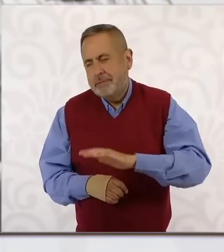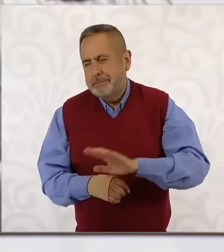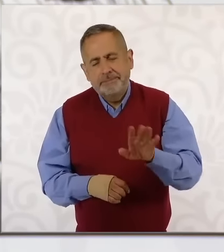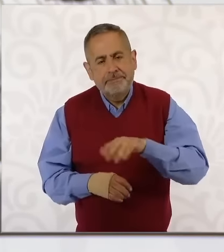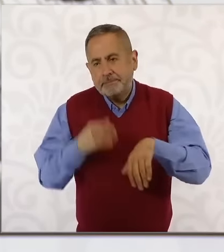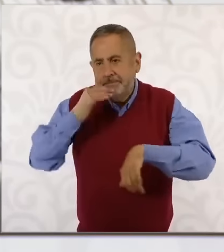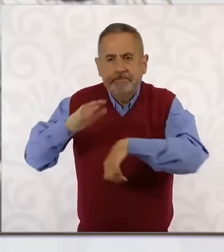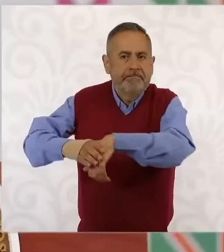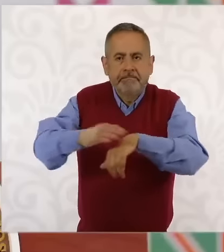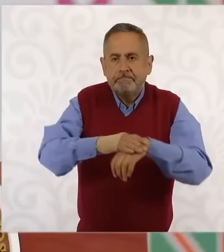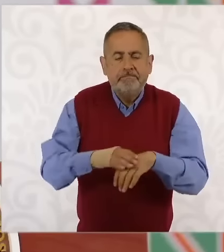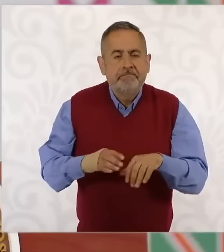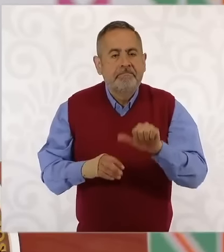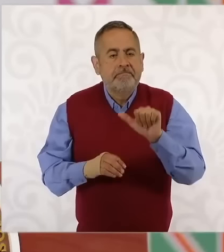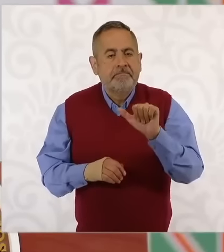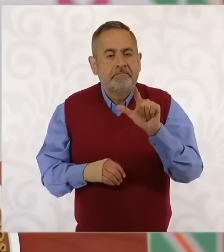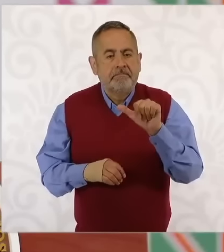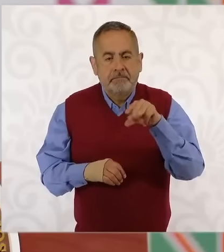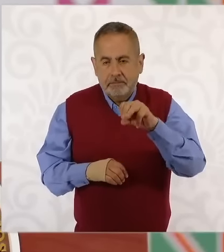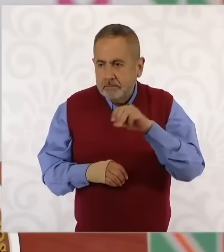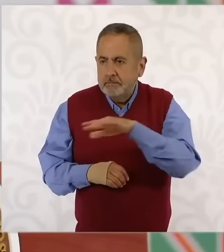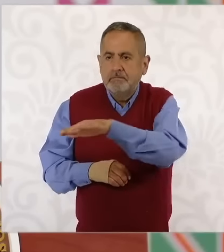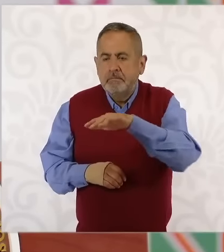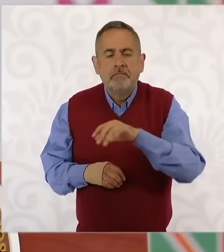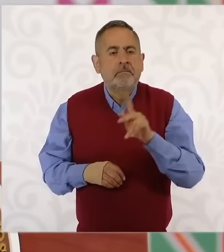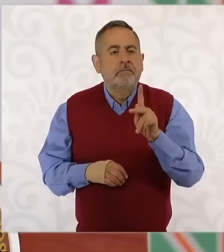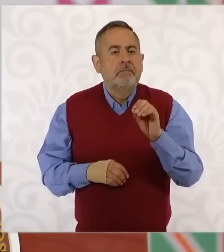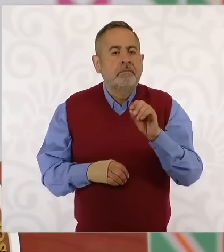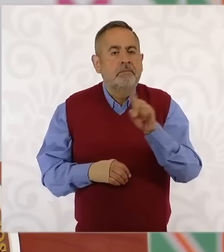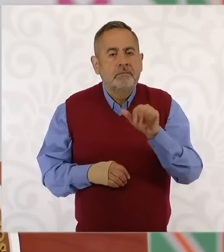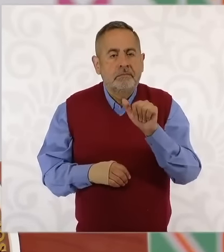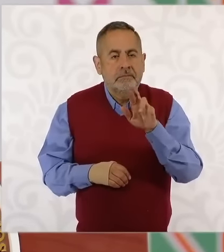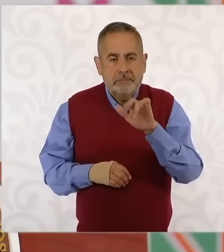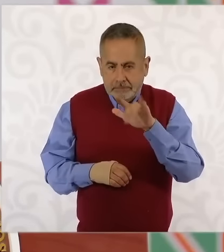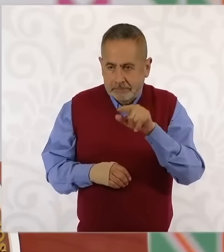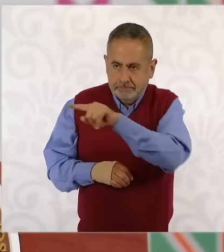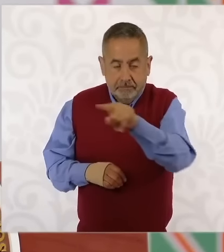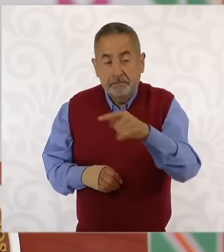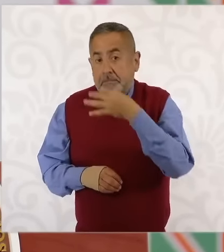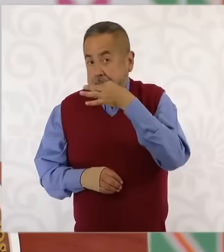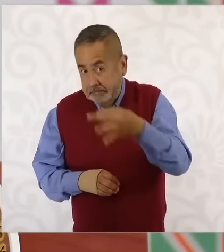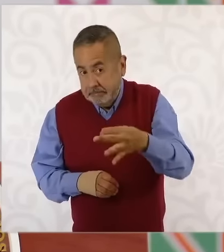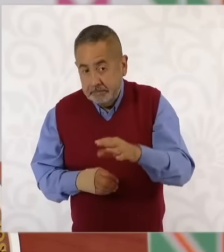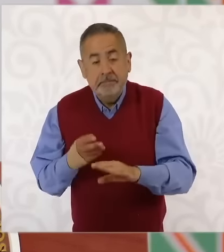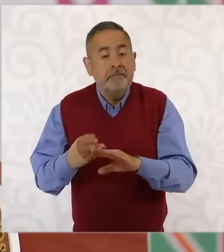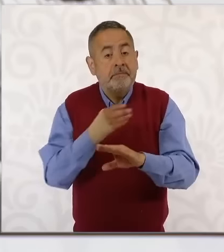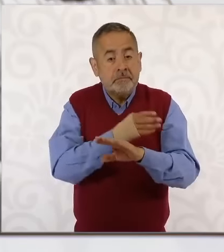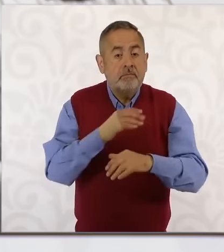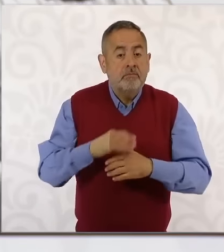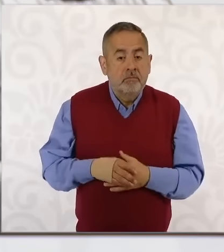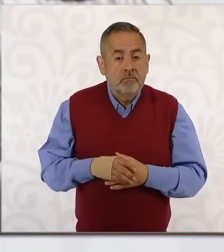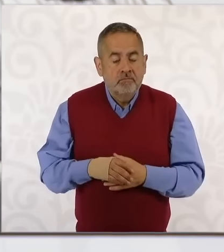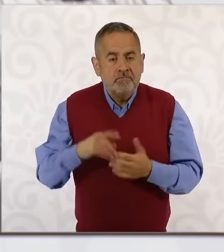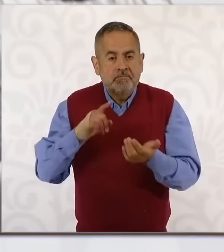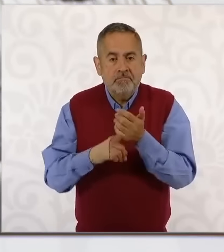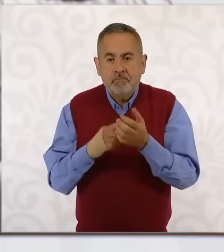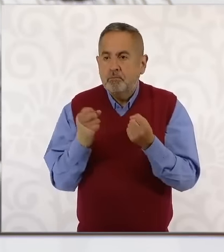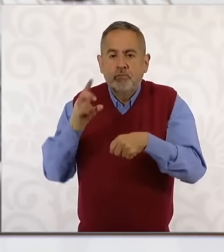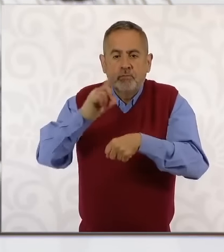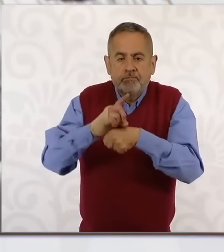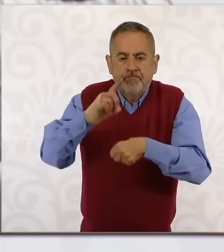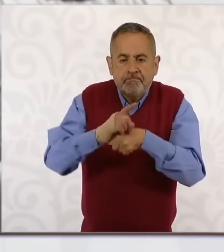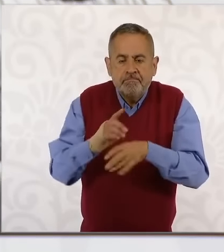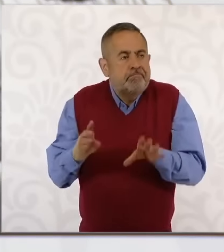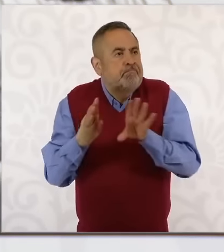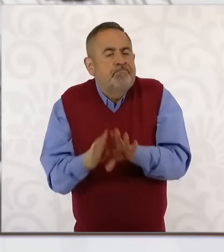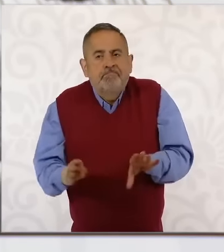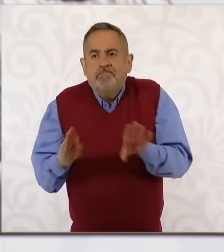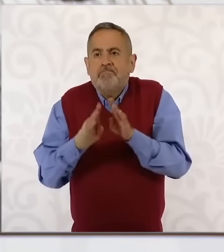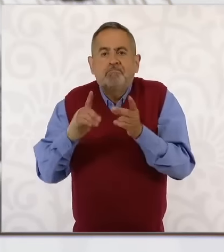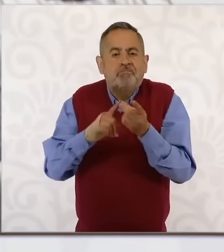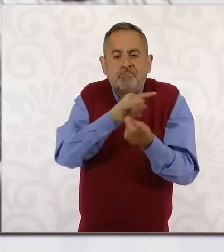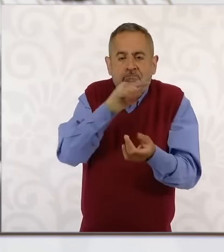Pozar Rica, que hubo varios días en que se estuvo buscando un tiro para llevar la basura. El relleno